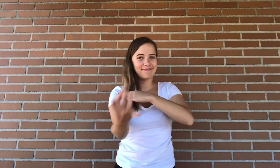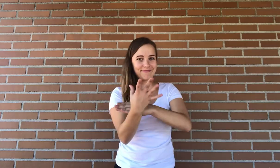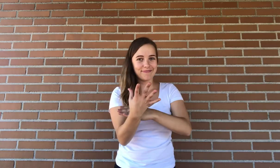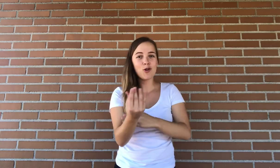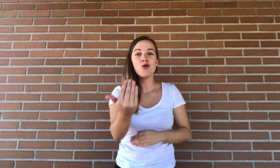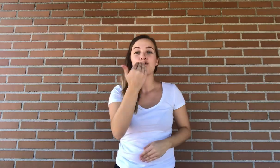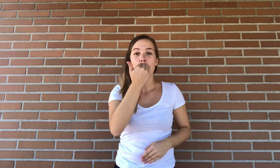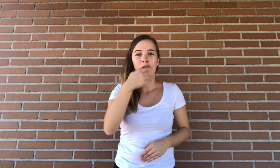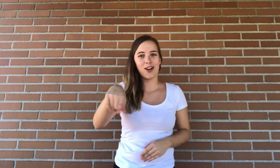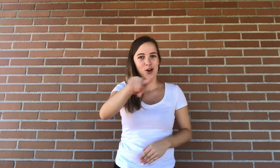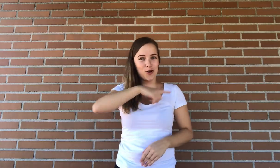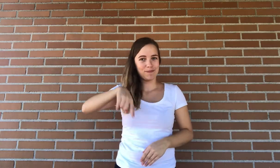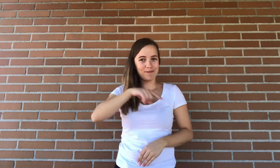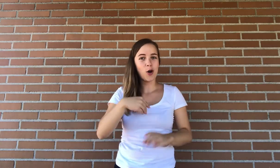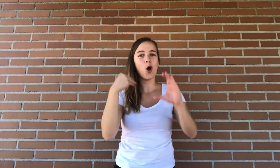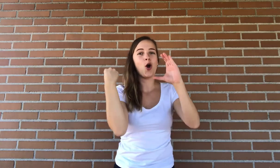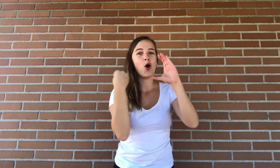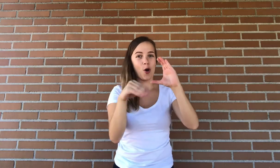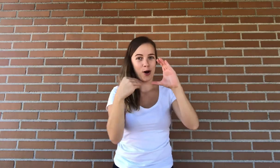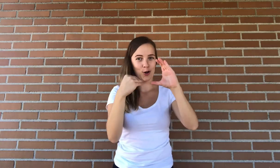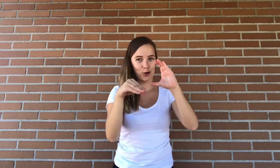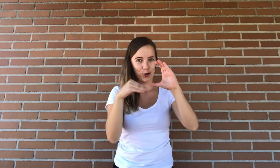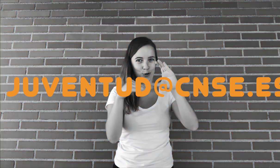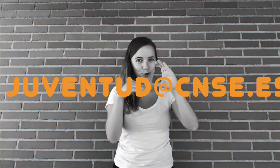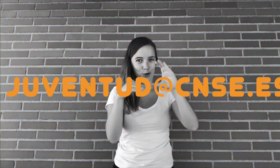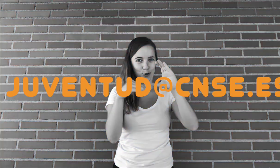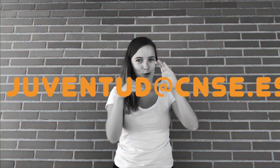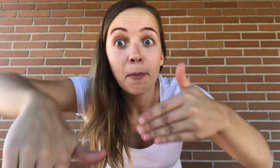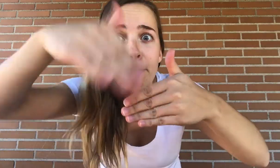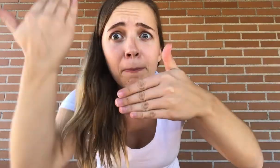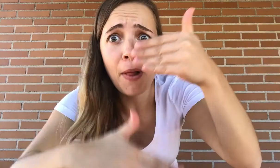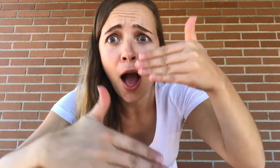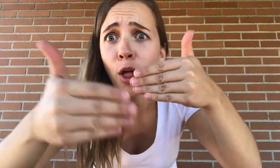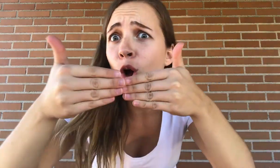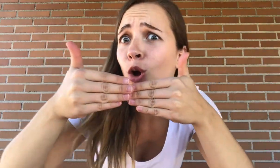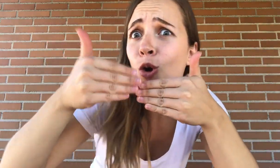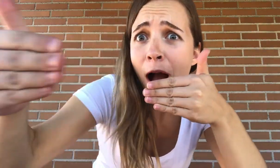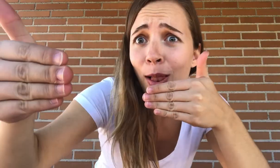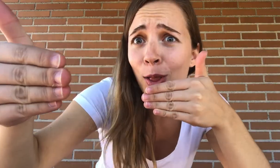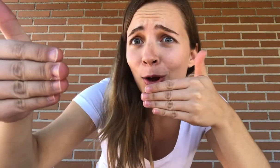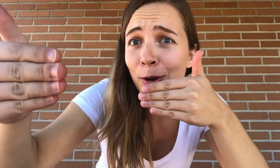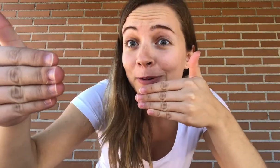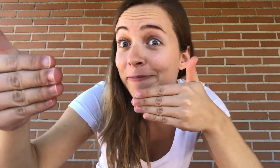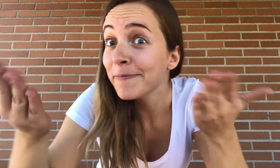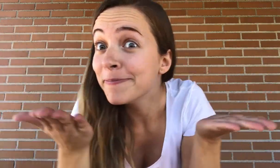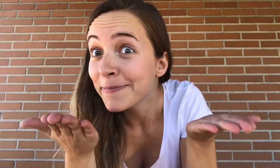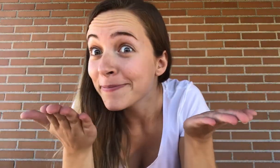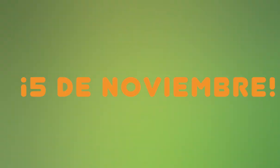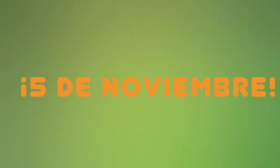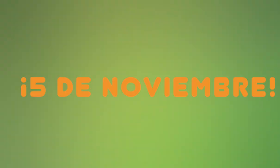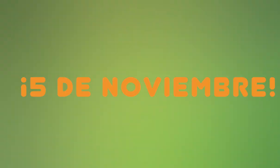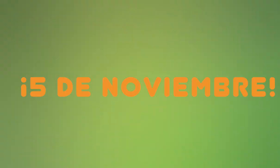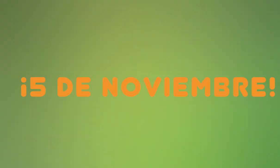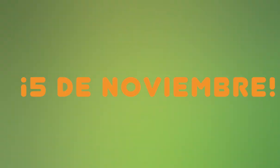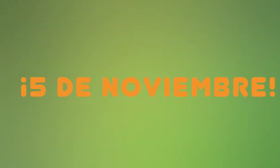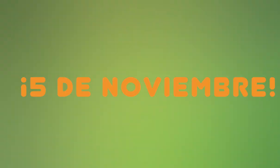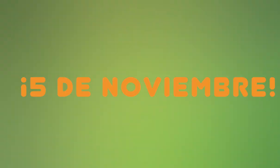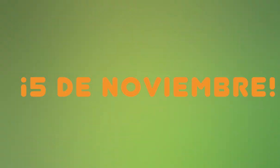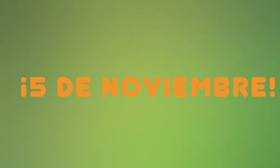Enviadnos los dos vídeos a juventud@cnse.es ¿Cuál es el plazo de inscripción? El 5 de noviembre.